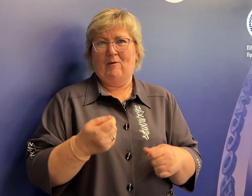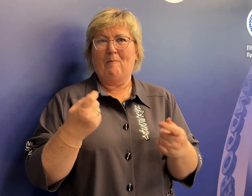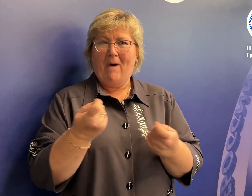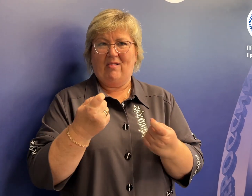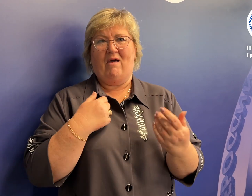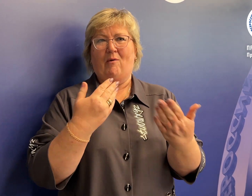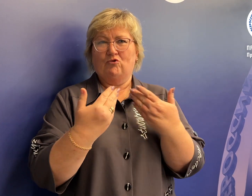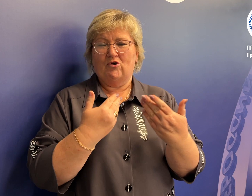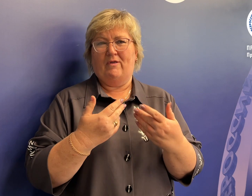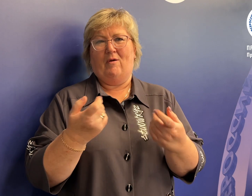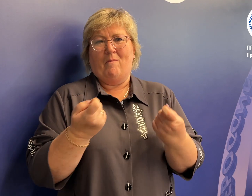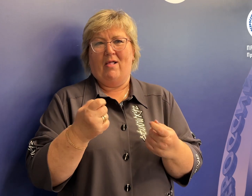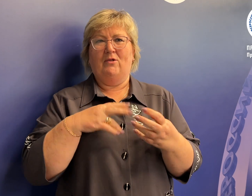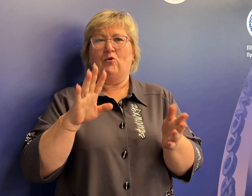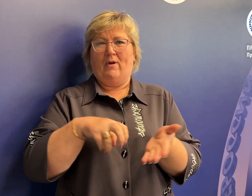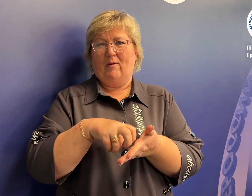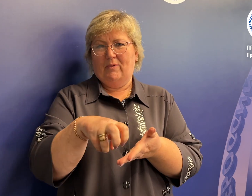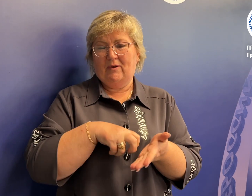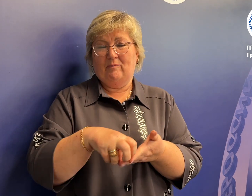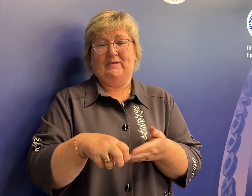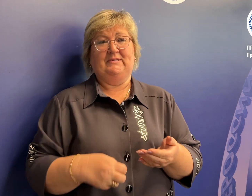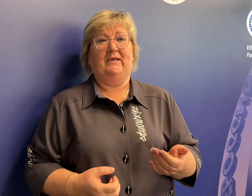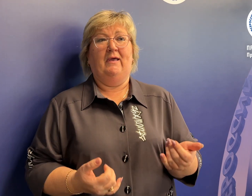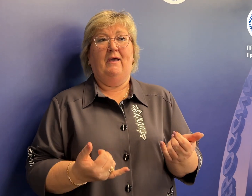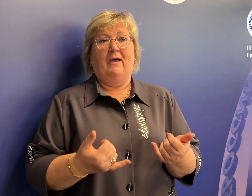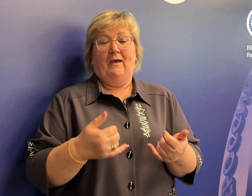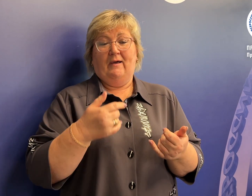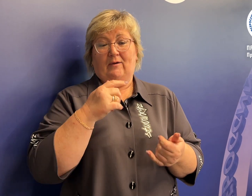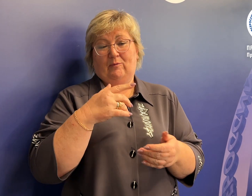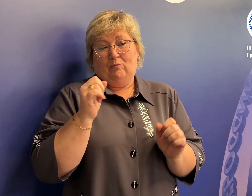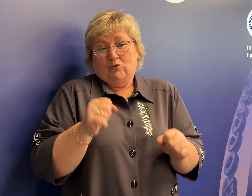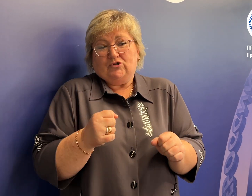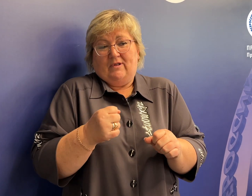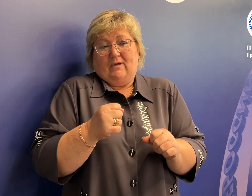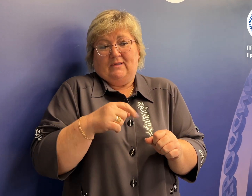Мы мало общались, мало вели переписки.